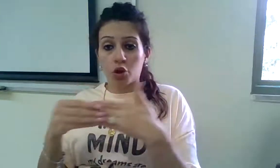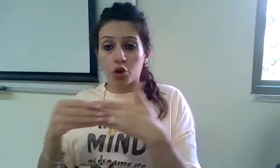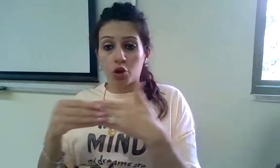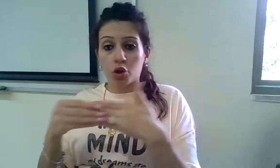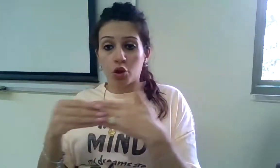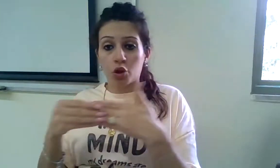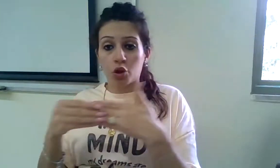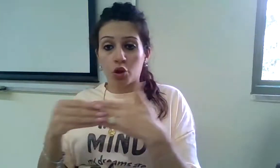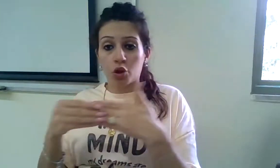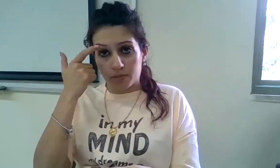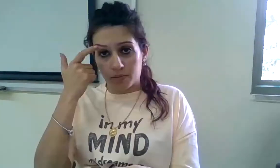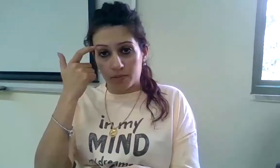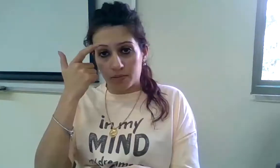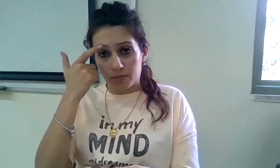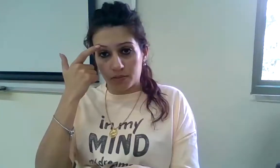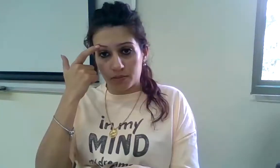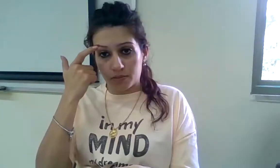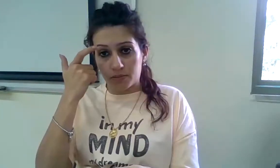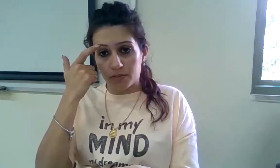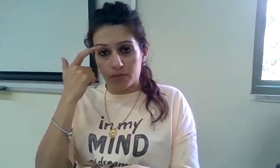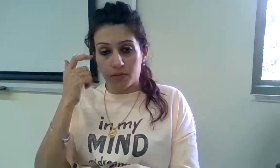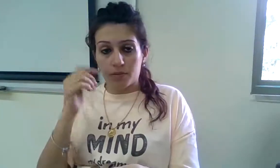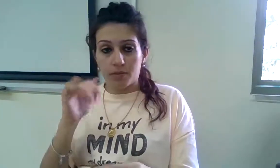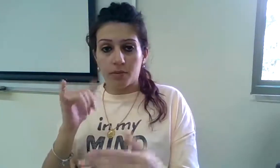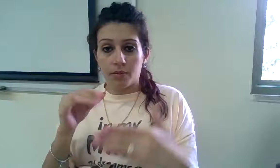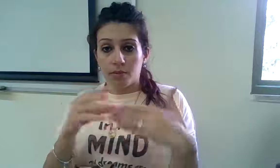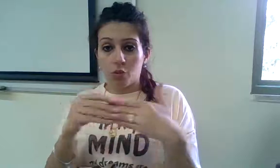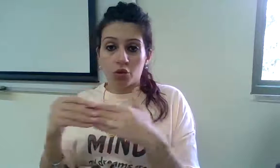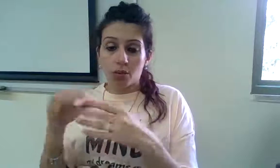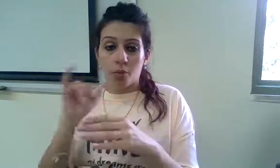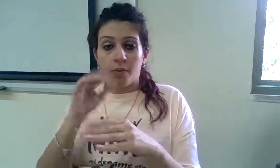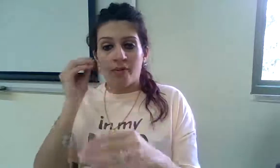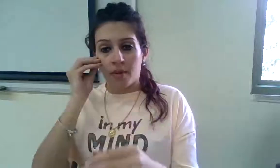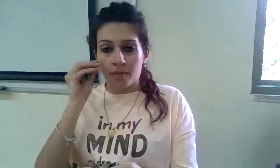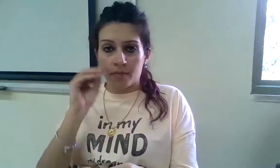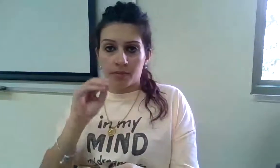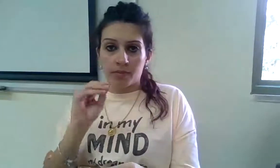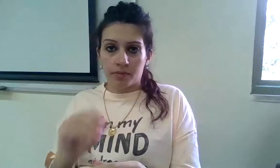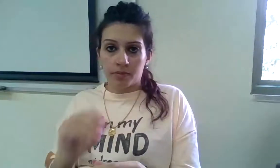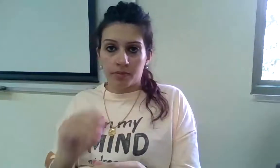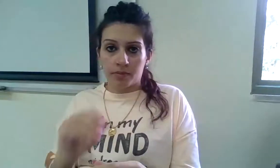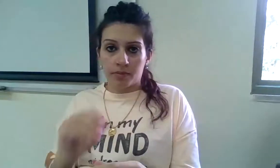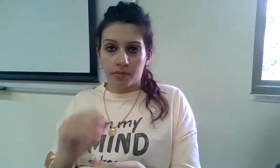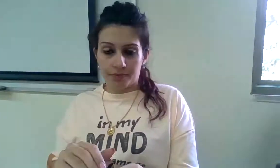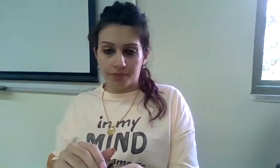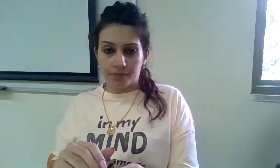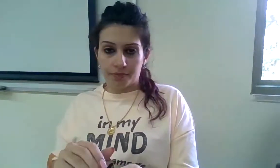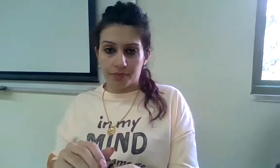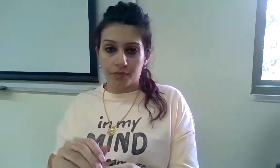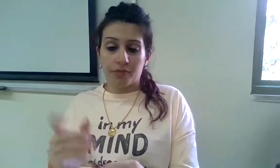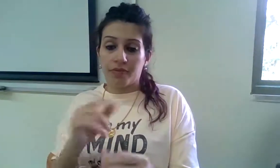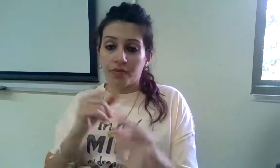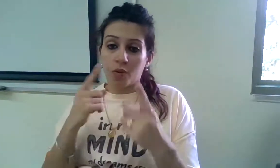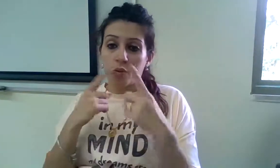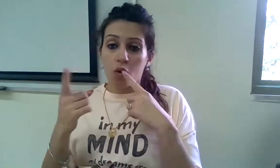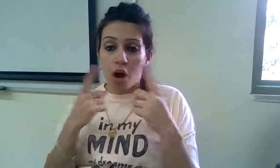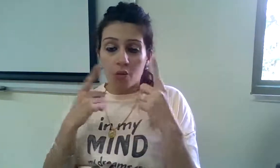حسنا. - نعم أن كان ذلك ممكنا لأن لدي وجهة نظر مغايرة حول هذا السؤال وأود العودة إلى